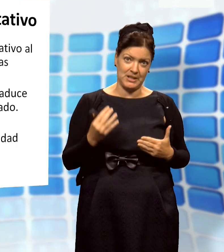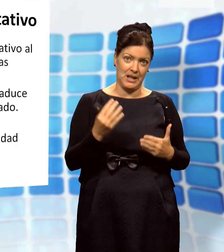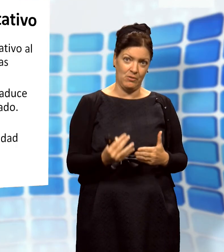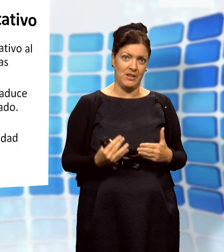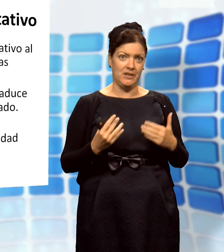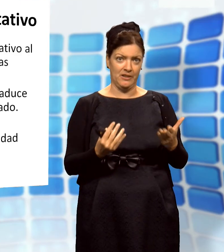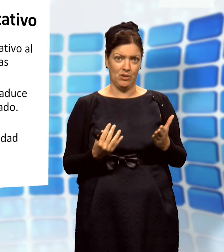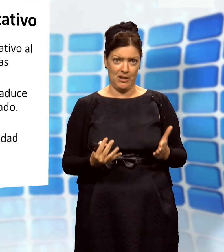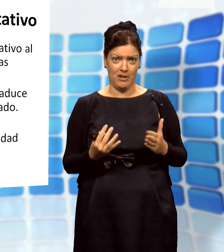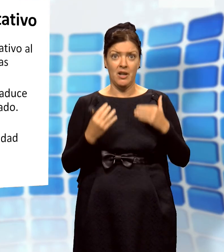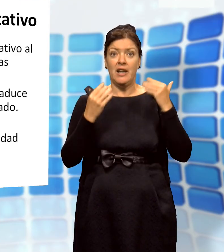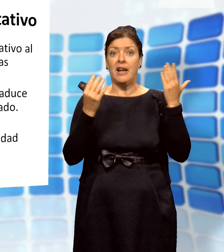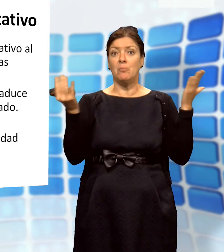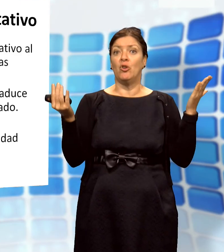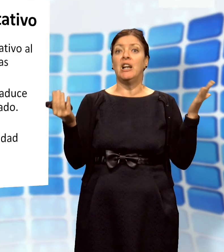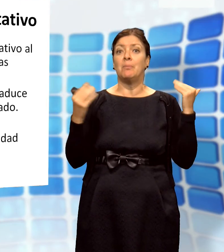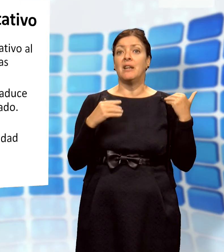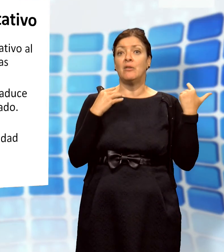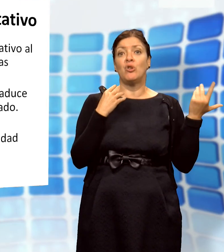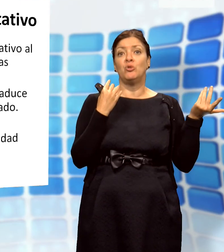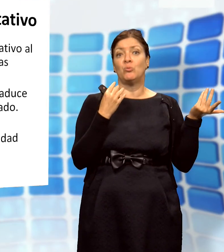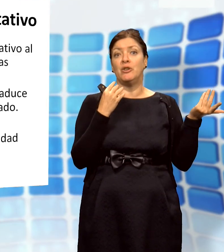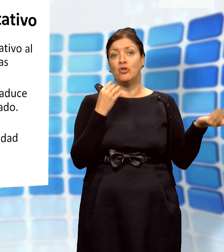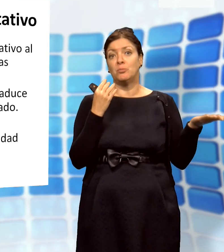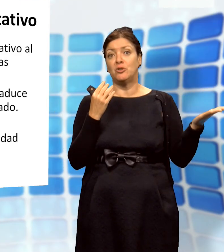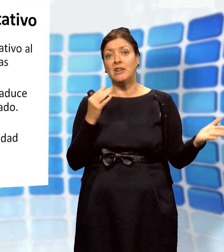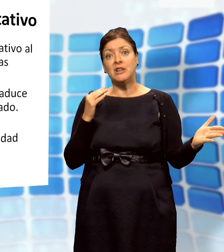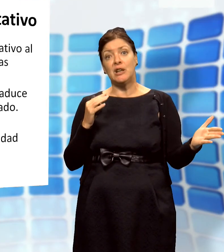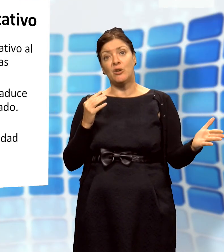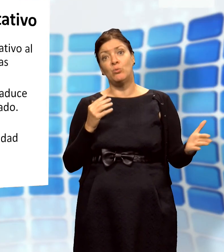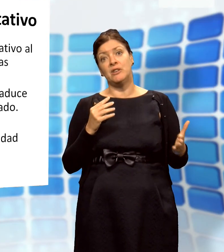a la hora de interactuar. Ejemplo, en la parada de autobús, cuando dos personas interactúan,